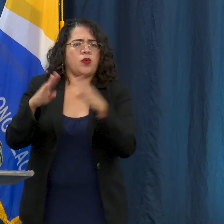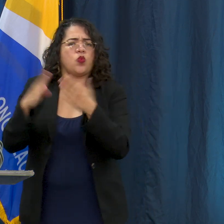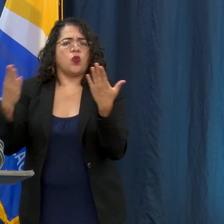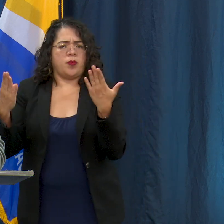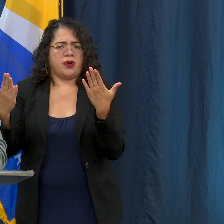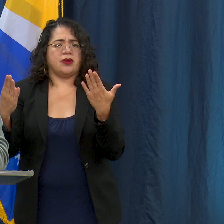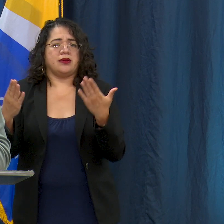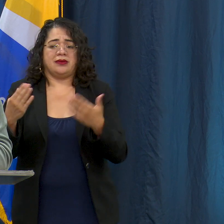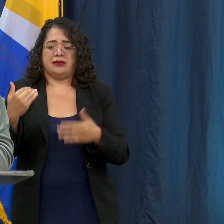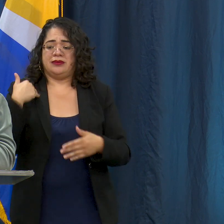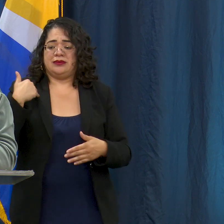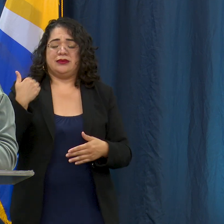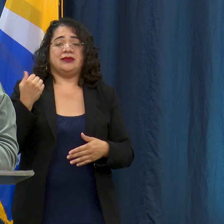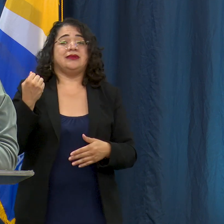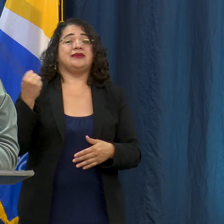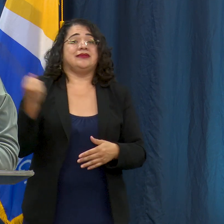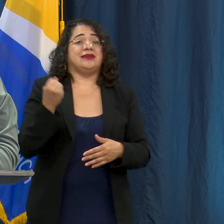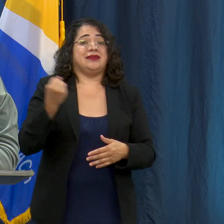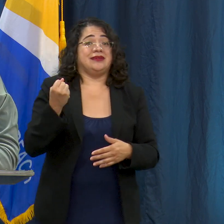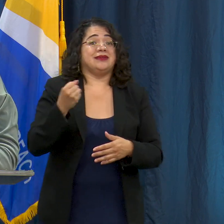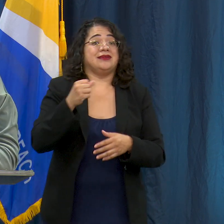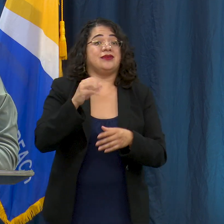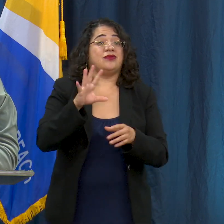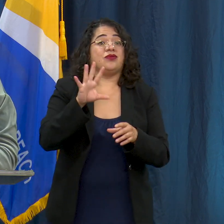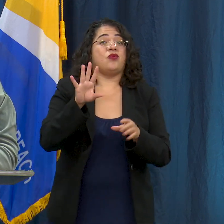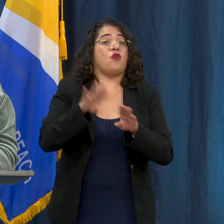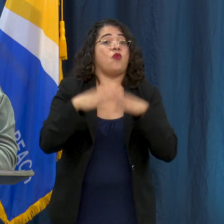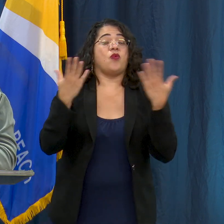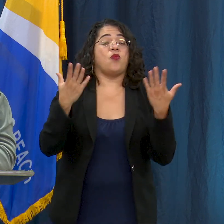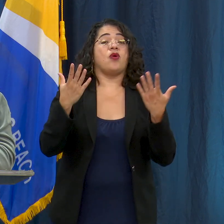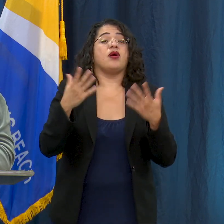Remos meh servicios and long beach que incluye Hren lugar es de culto religion